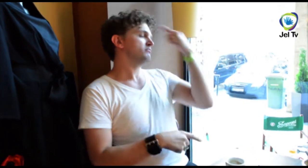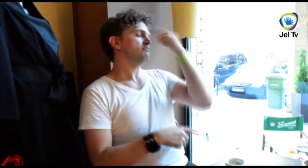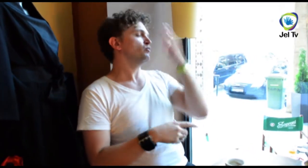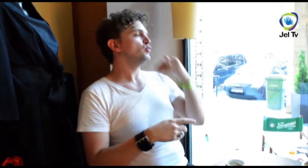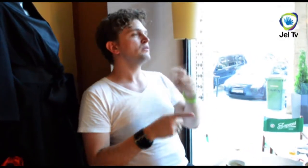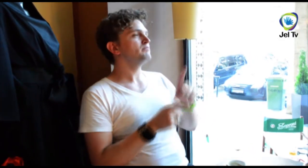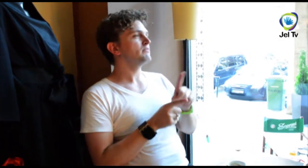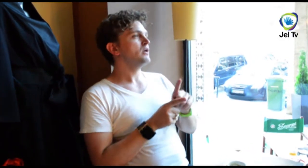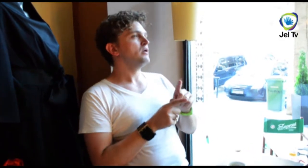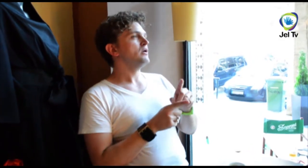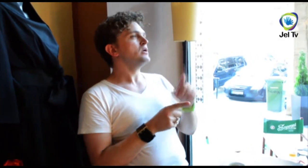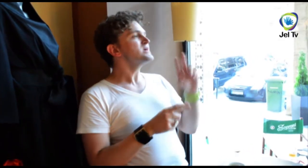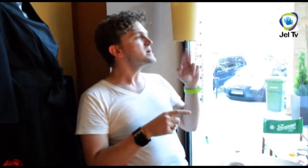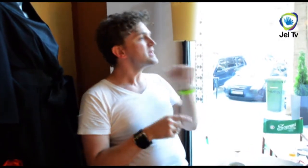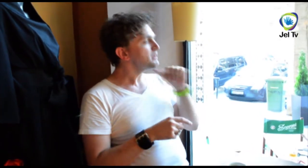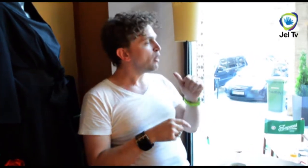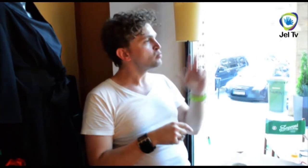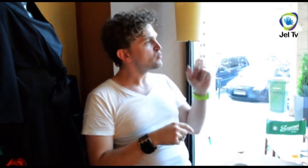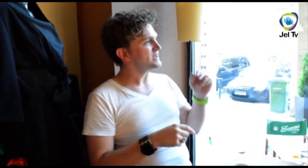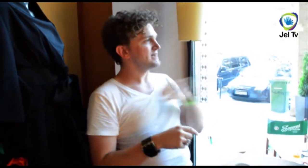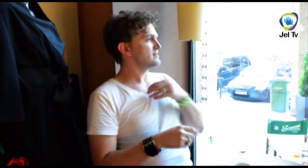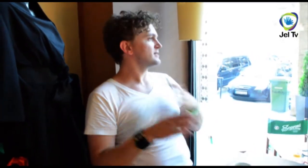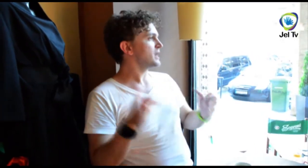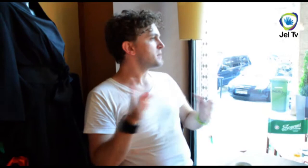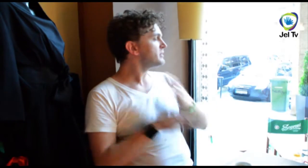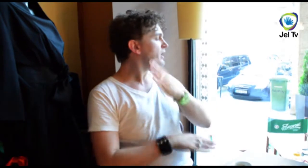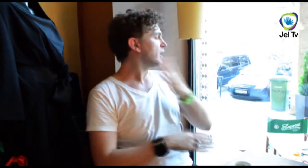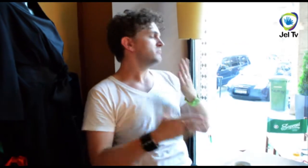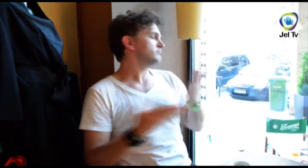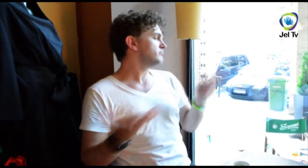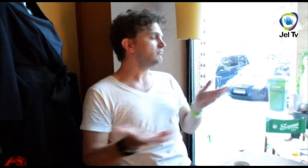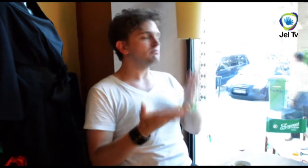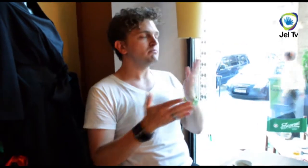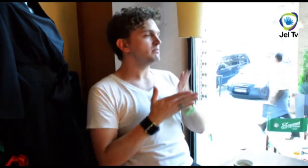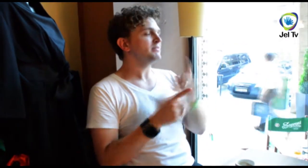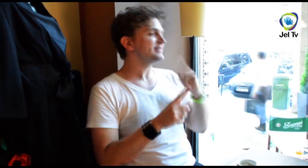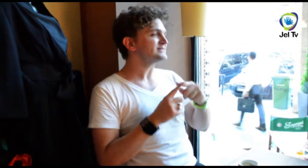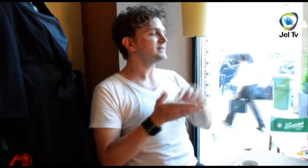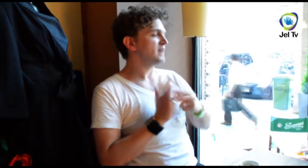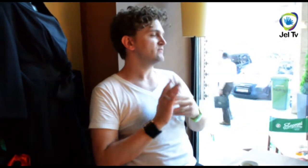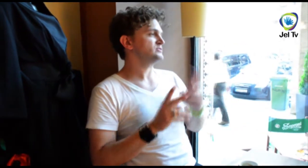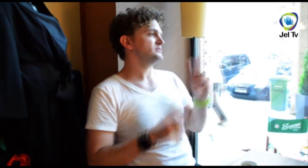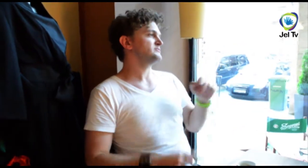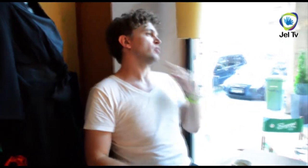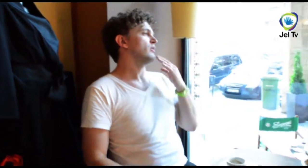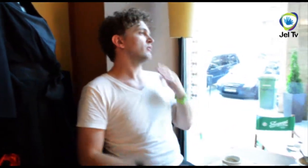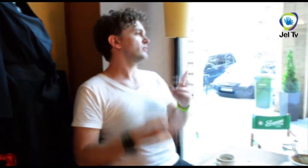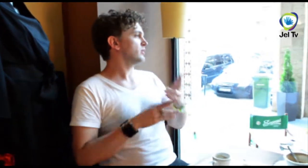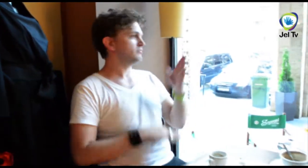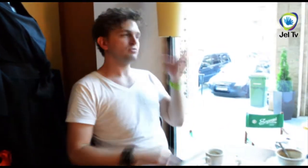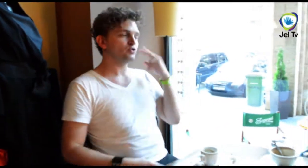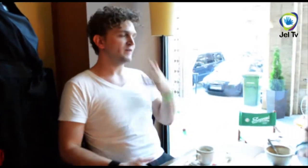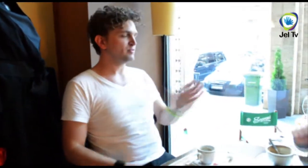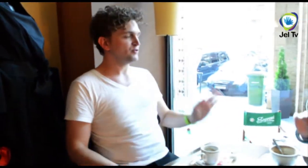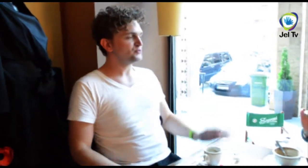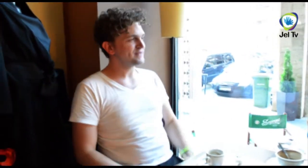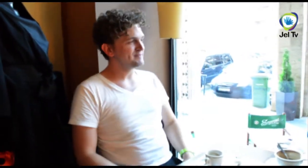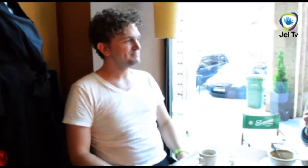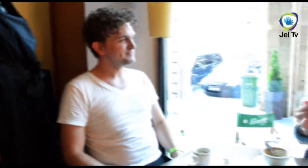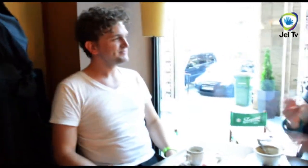És aztán már döntöttem, hogy tanulok tovább az Iparművészeti Egyetemen és textiltervező leszek.